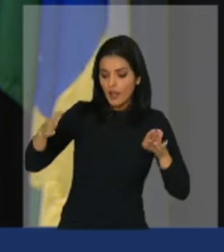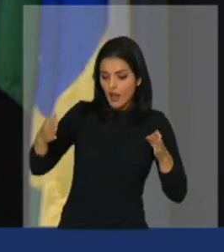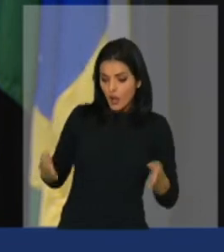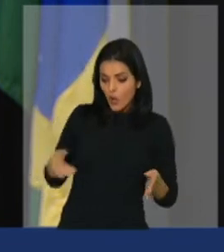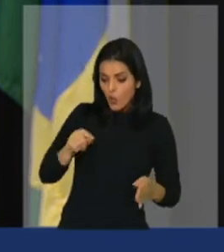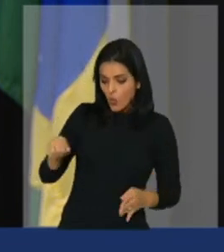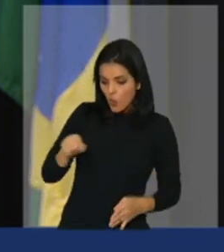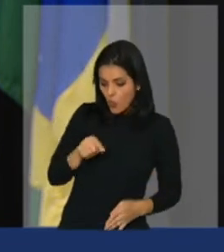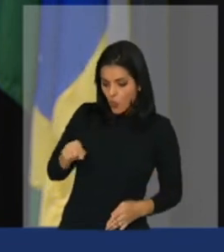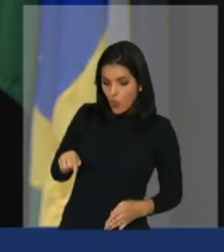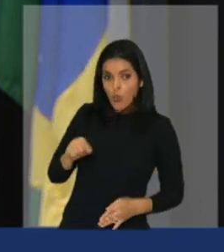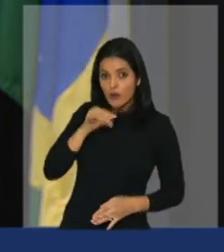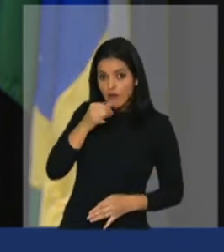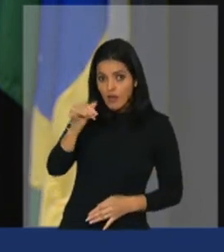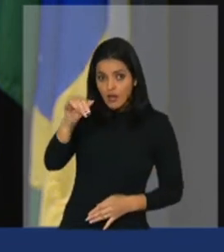BLICA, OU SEJA, NÃO BASTASSE, NÃO BASTASSE FAZER ESTE